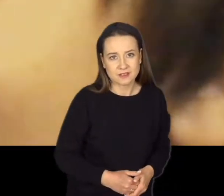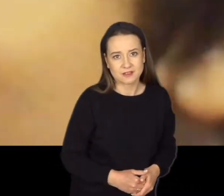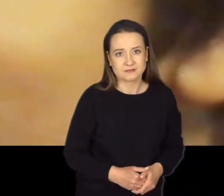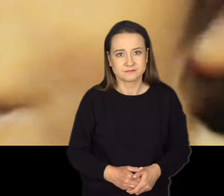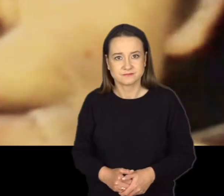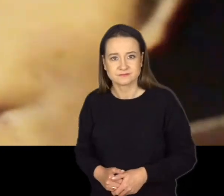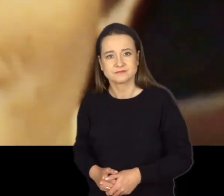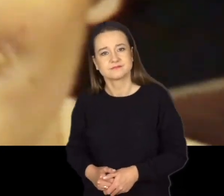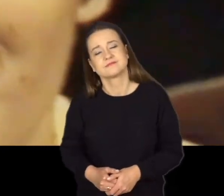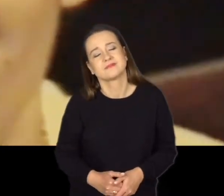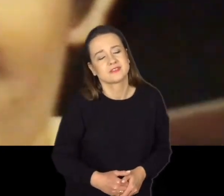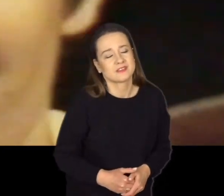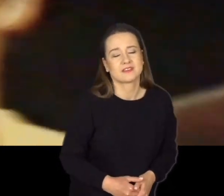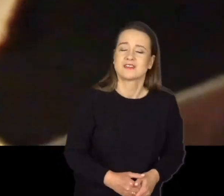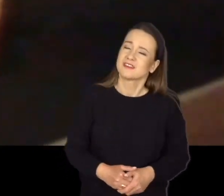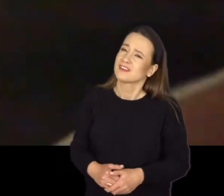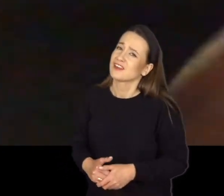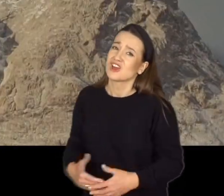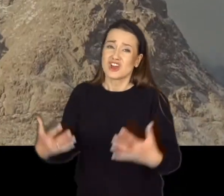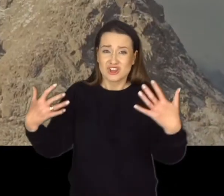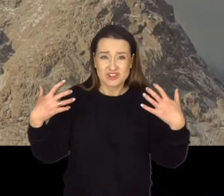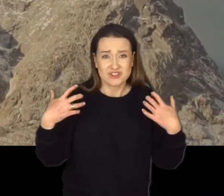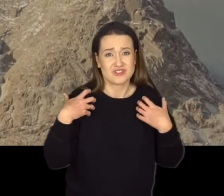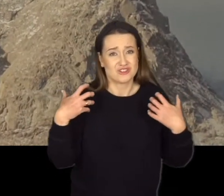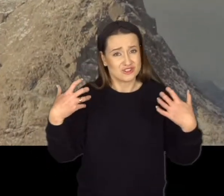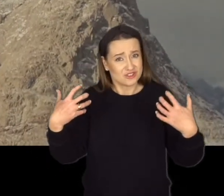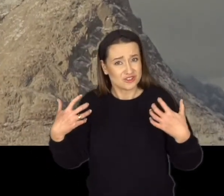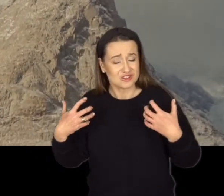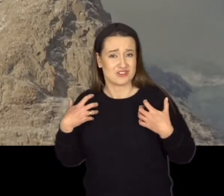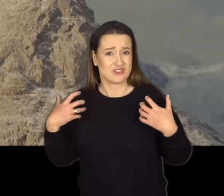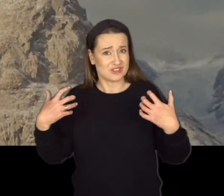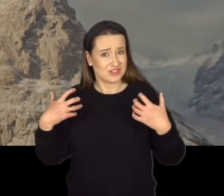Czy tam, gdzie życie to śmierć